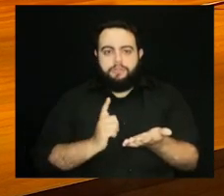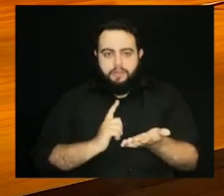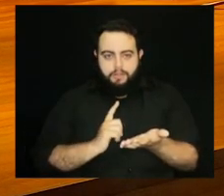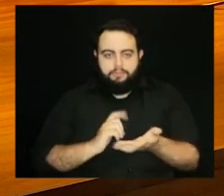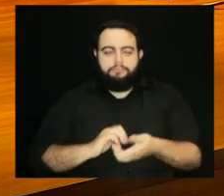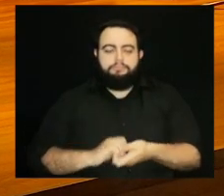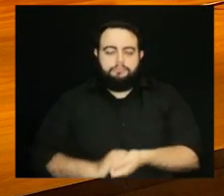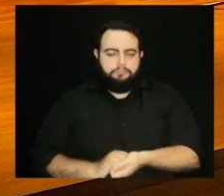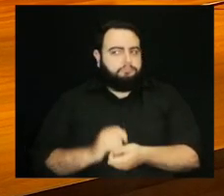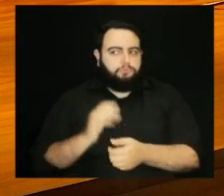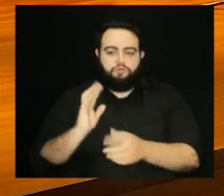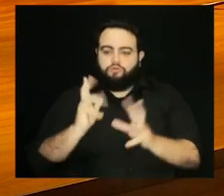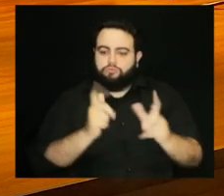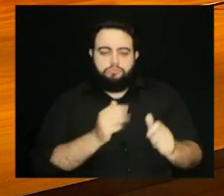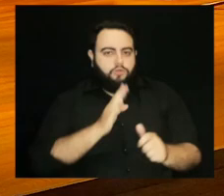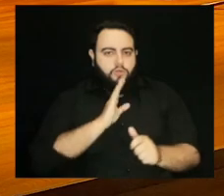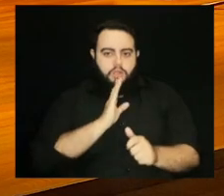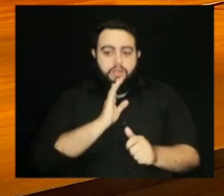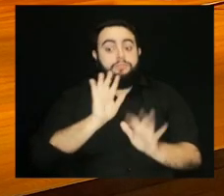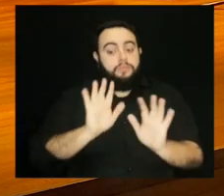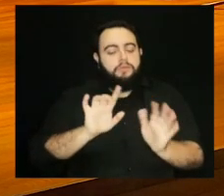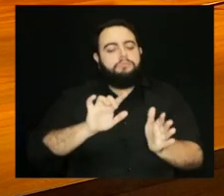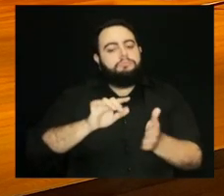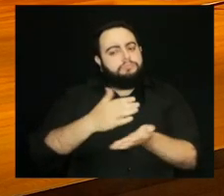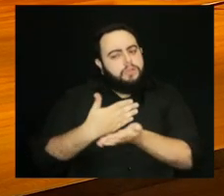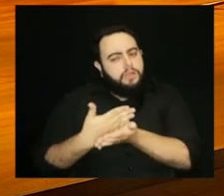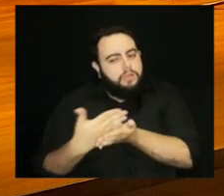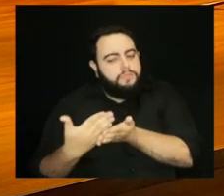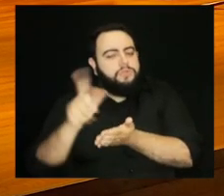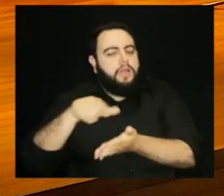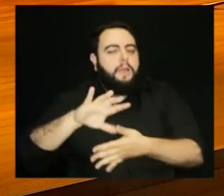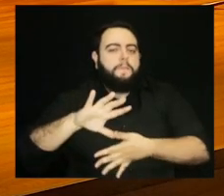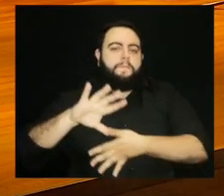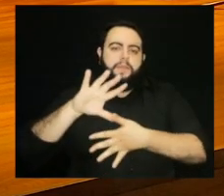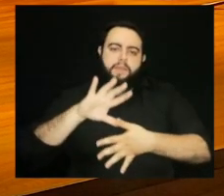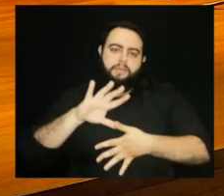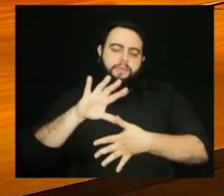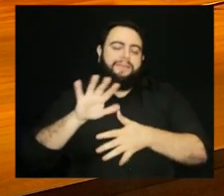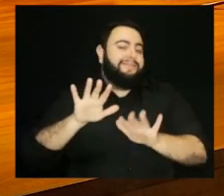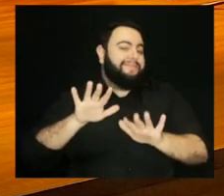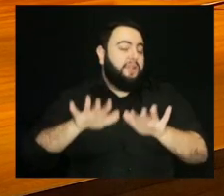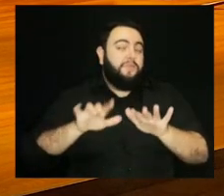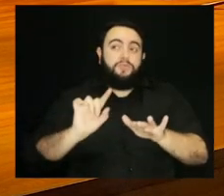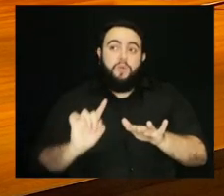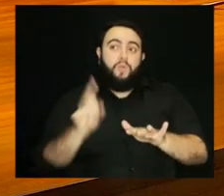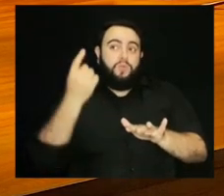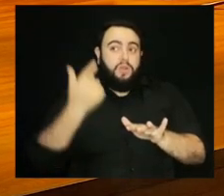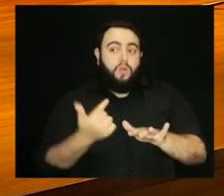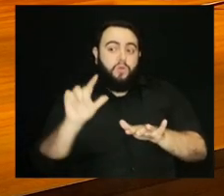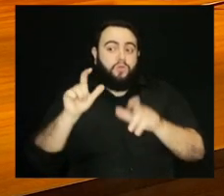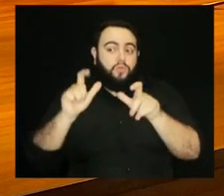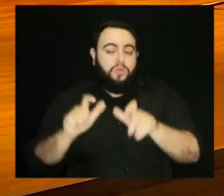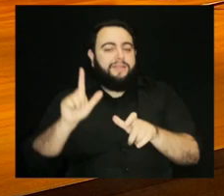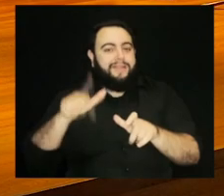mundo inteiro, elas nasceram nas Américas. Talvez a única exceção disso seja a música eletrônica,